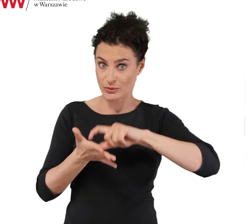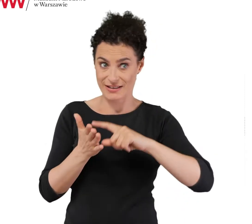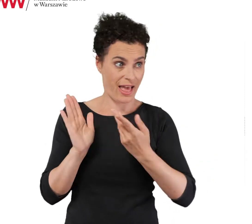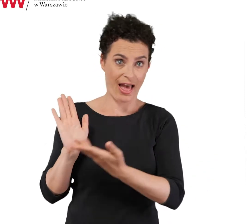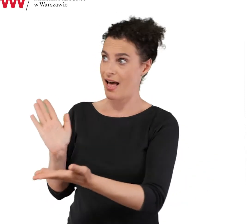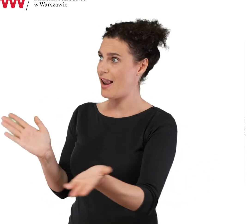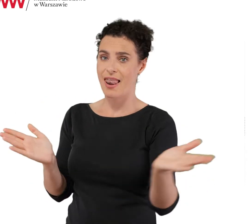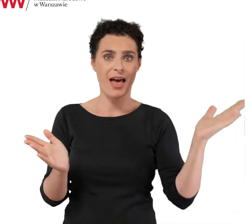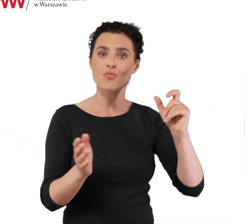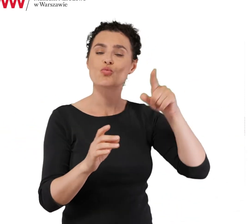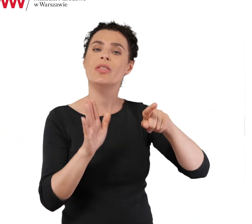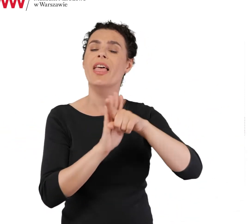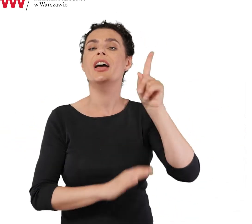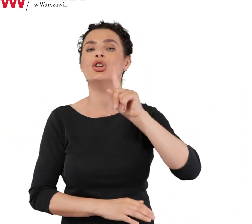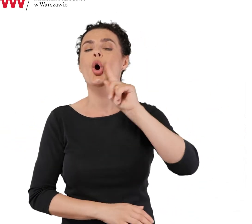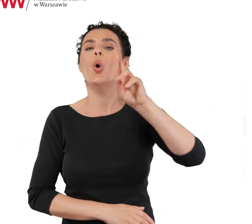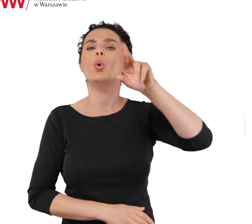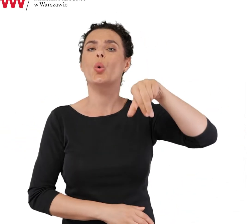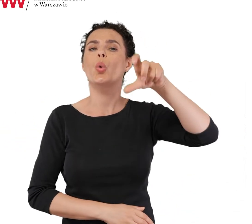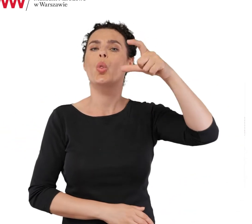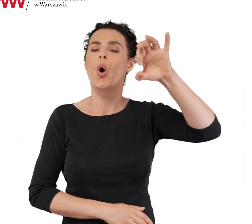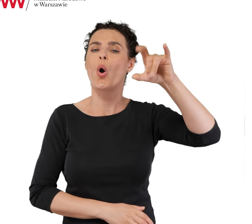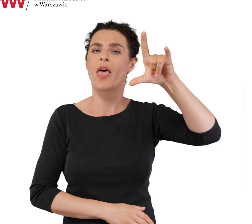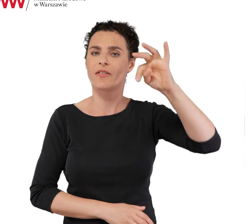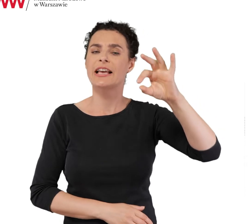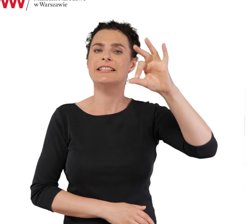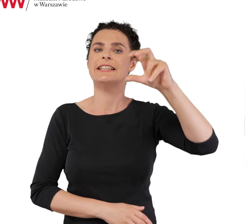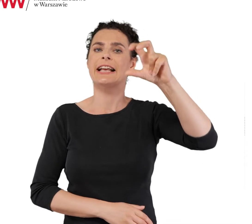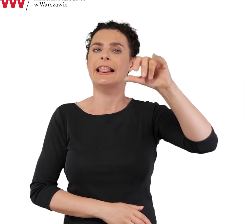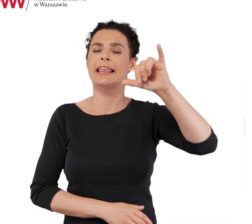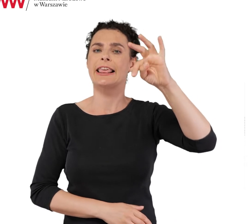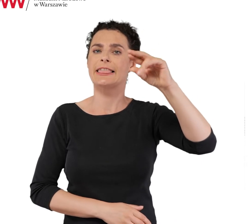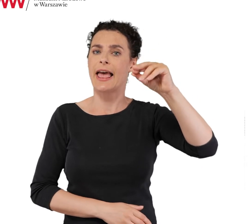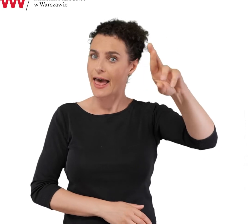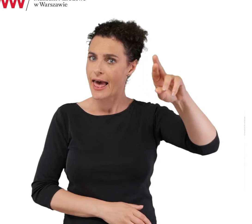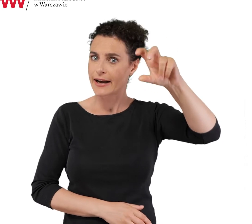W sali tej prezentujemy także dzieło Rudolfa Schlichtera